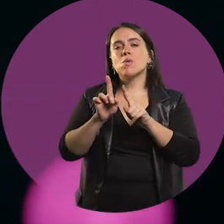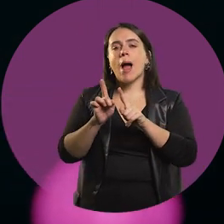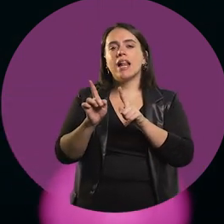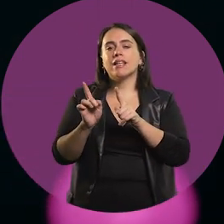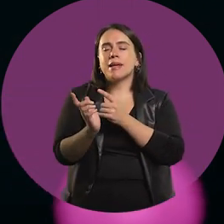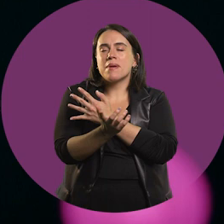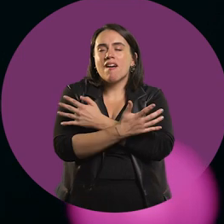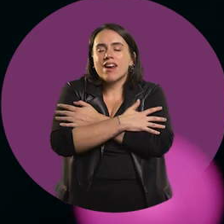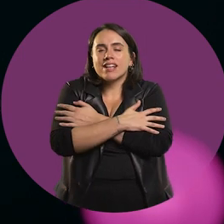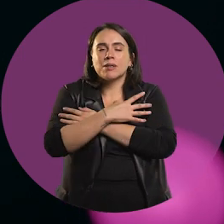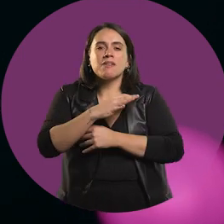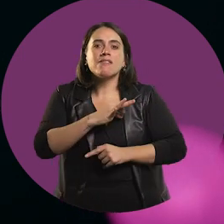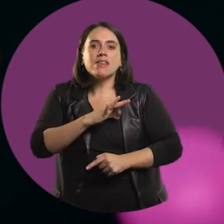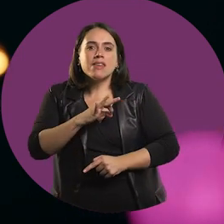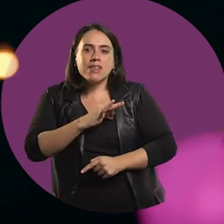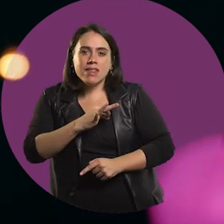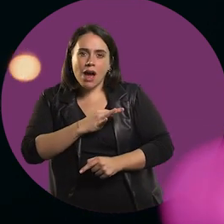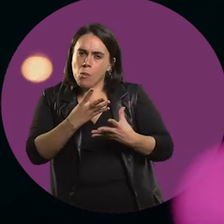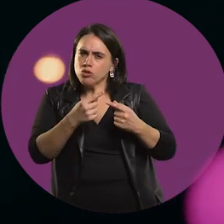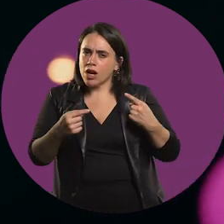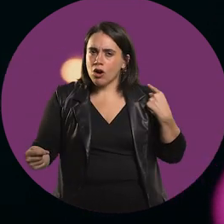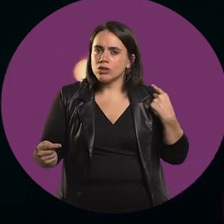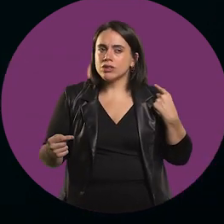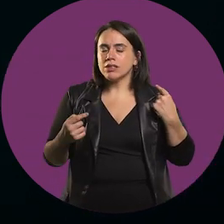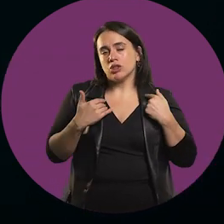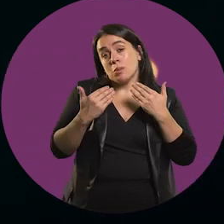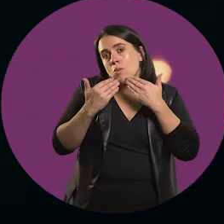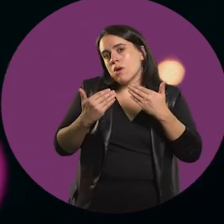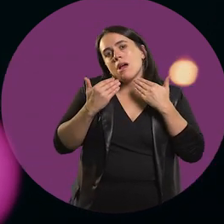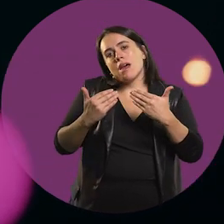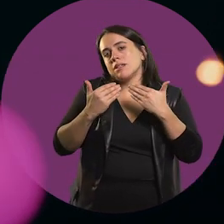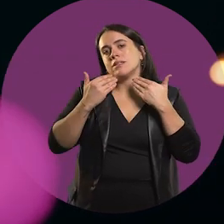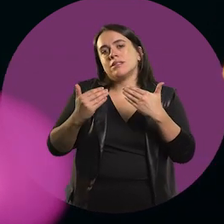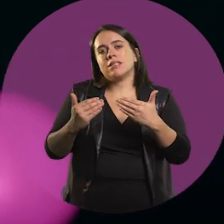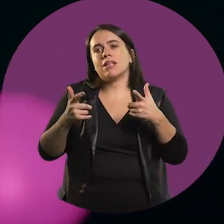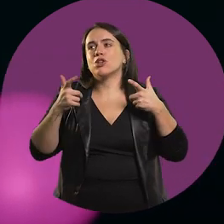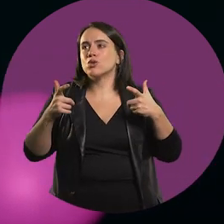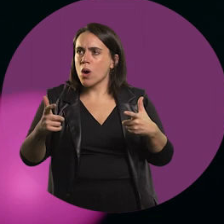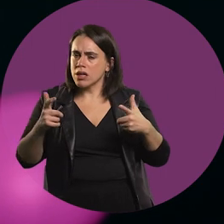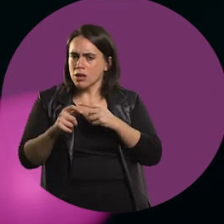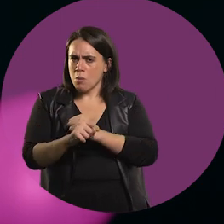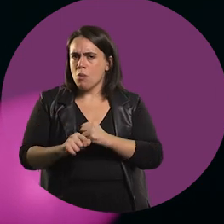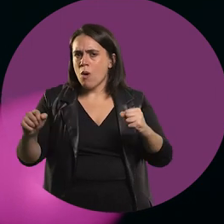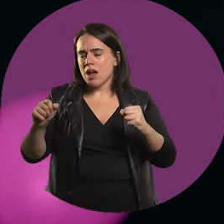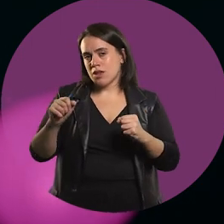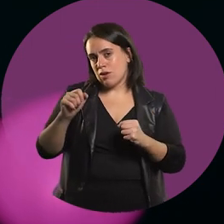inmenso en todos los sentidos, y estoy muy agradecida de poder estudiar